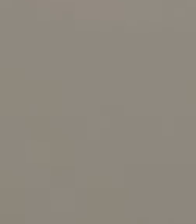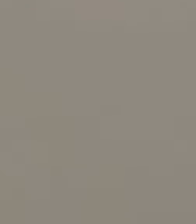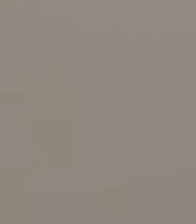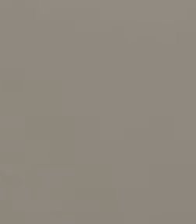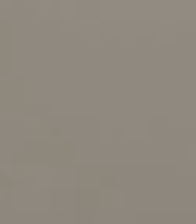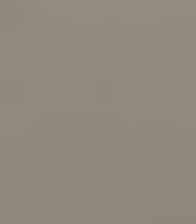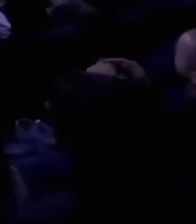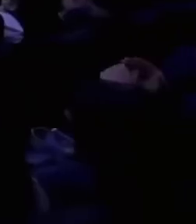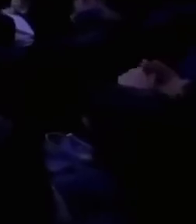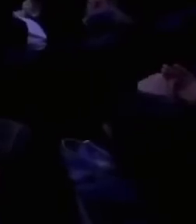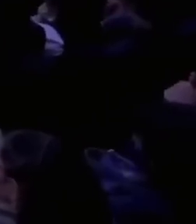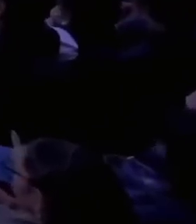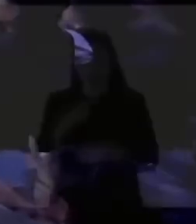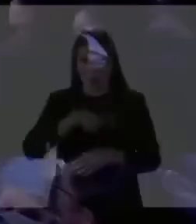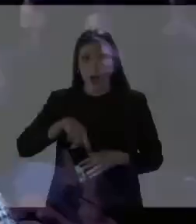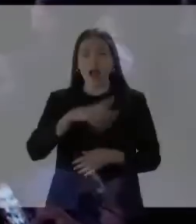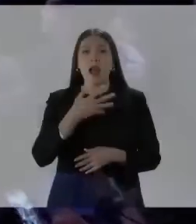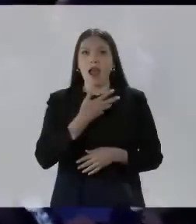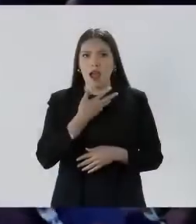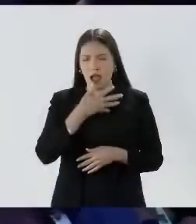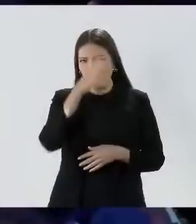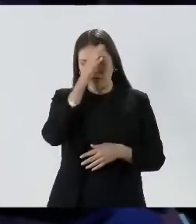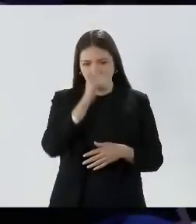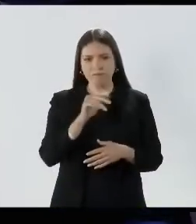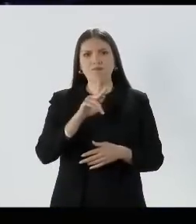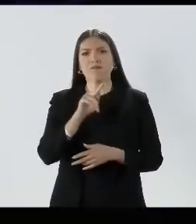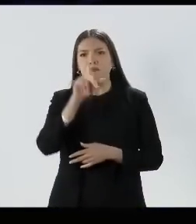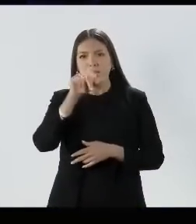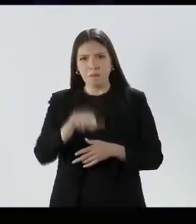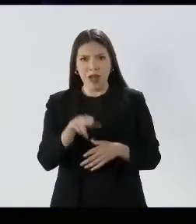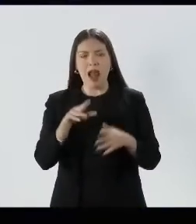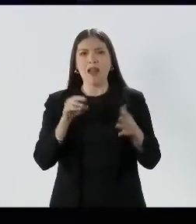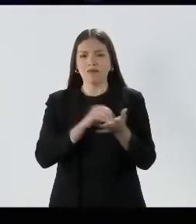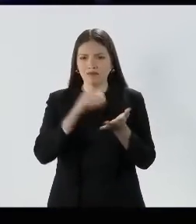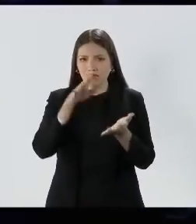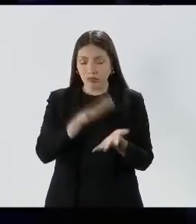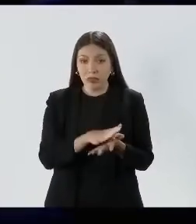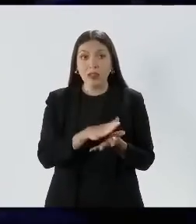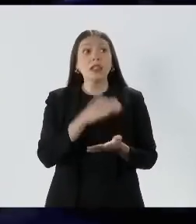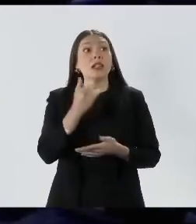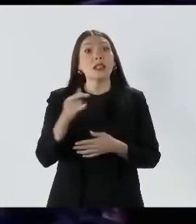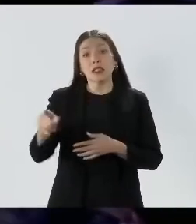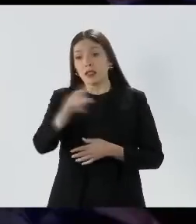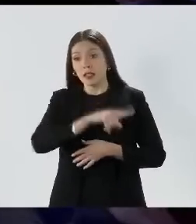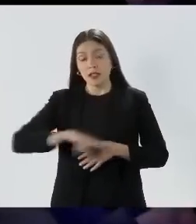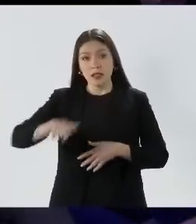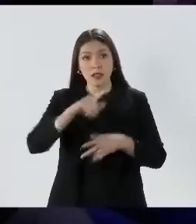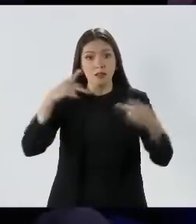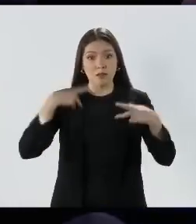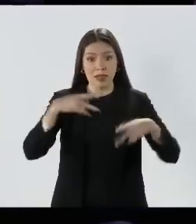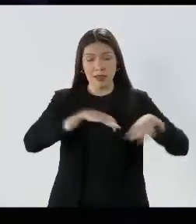un plan y todas las personas servidoras públicas que colaboran en este gobierno